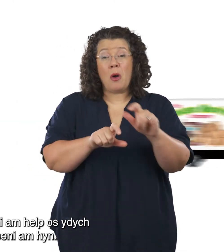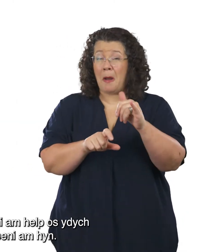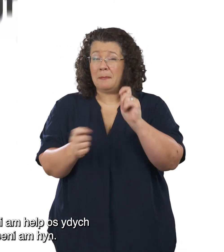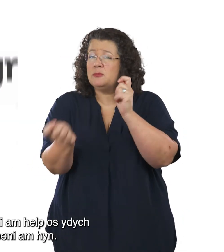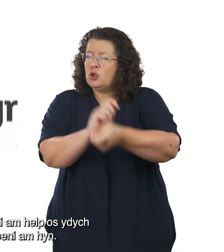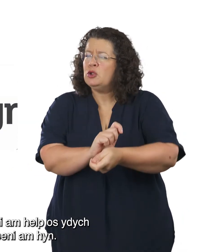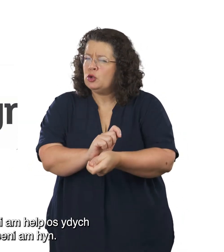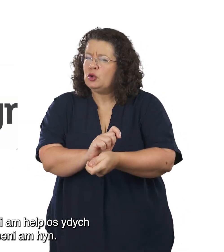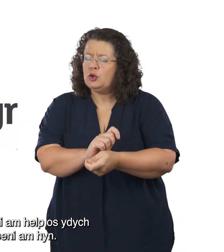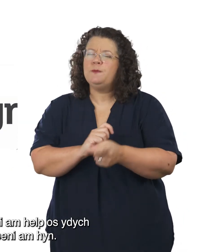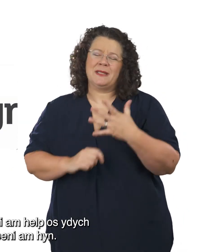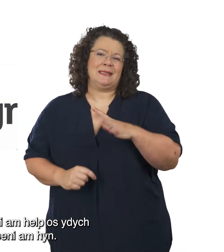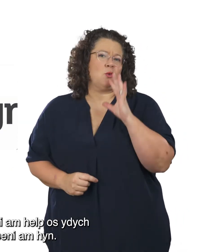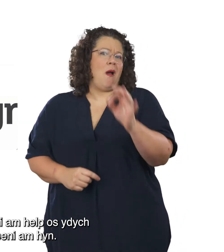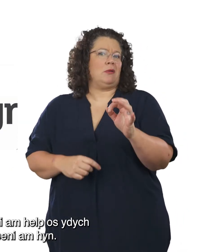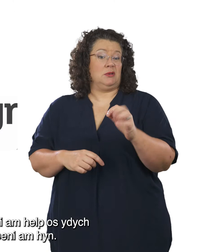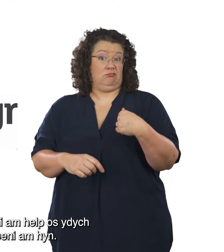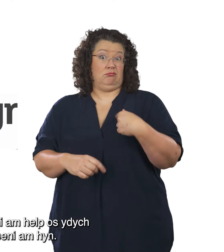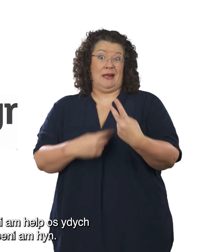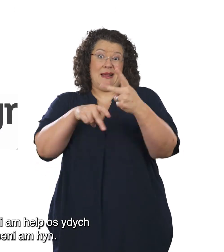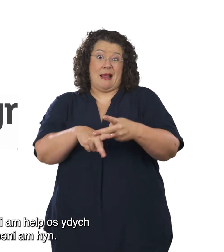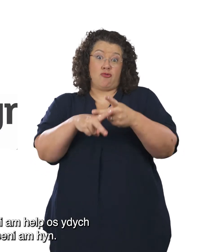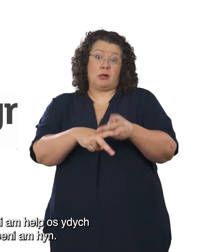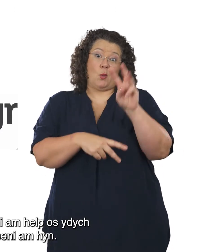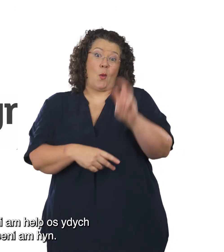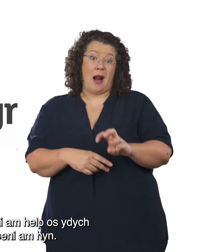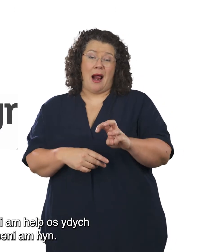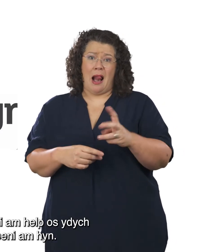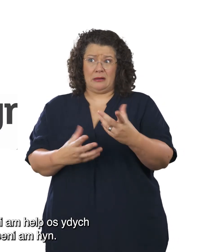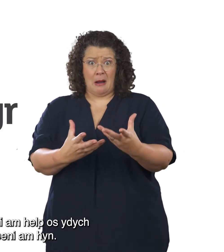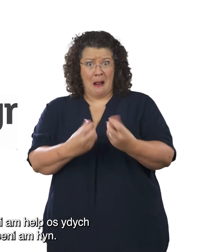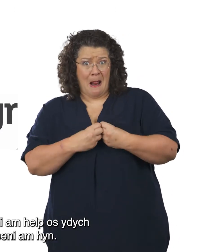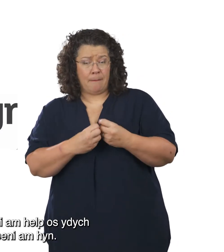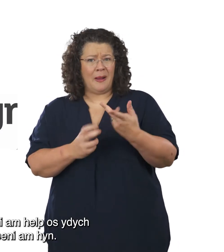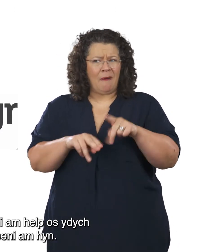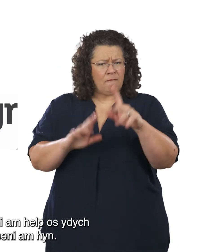Gofynnwch i ni am help os ydych chi'n poeni am hyn.